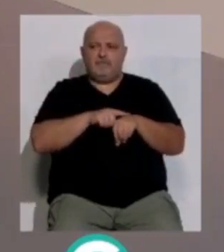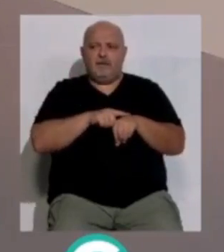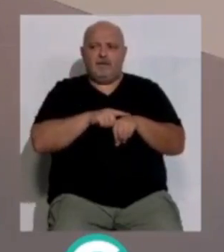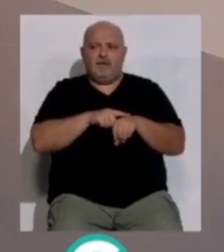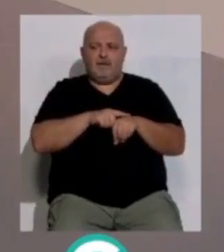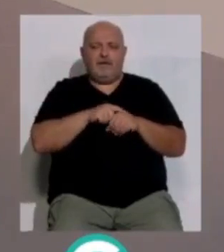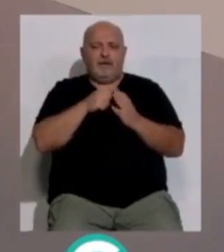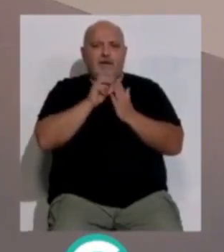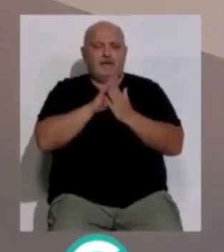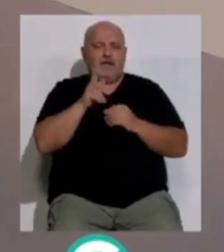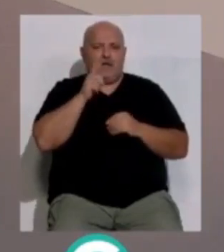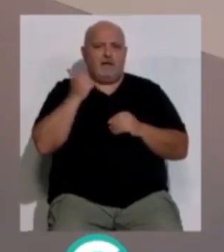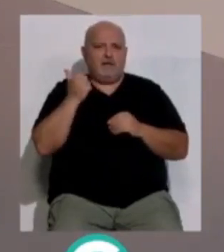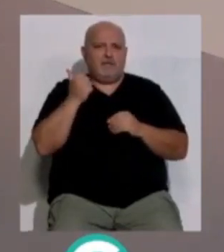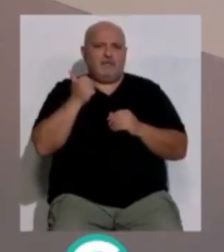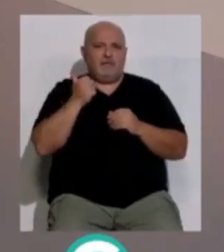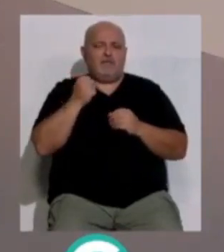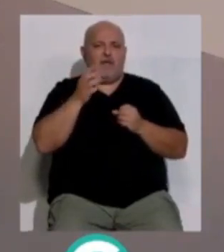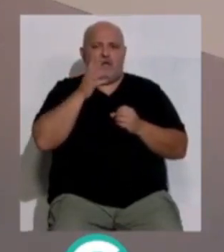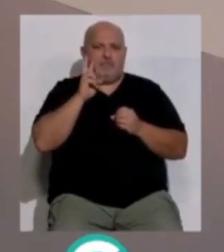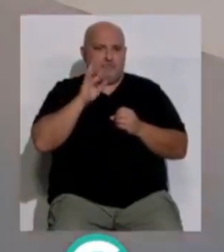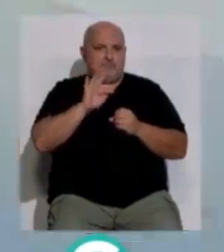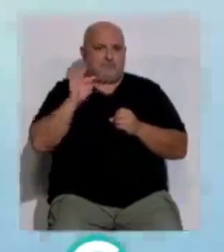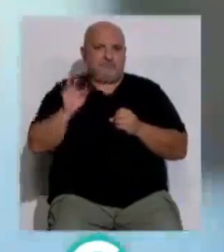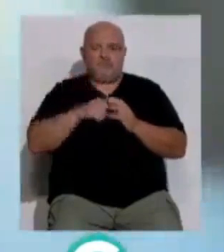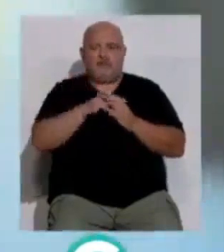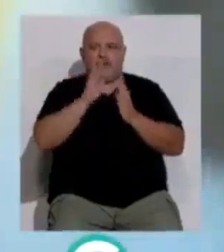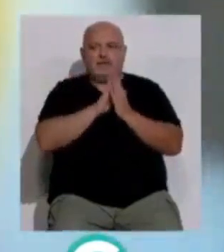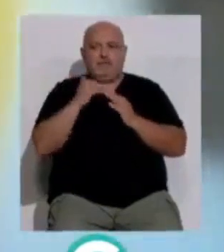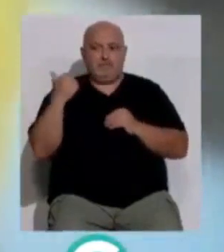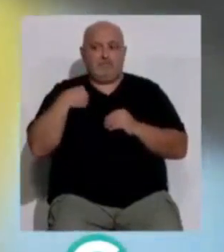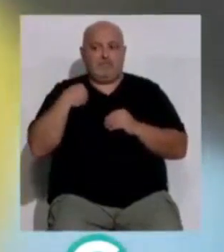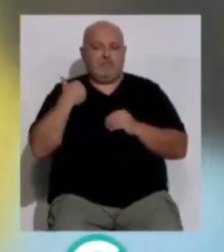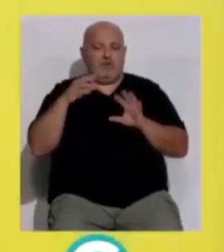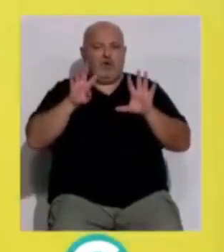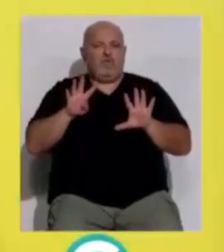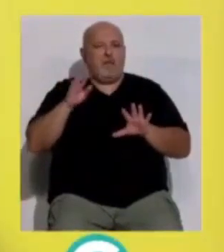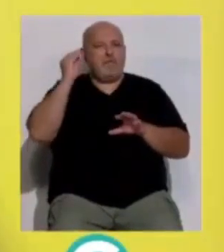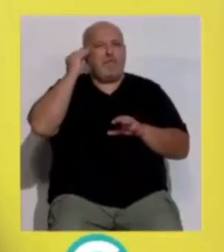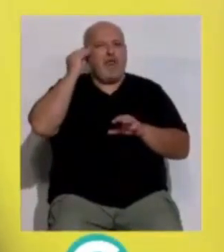tenemos el cartel nos indican los compañeros vemos el cartel de ese noveno Memorial Diego